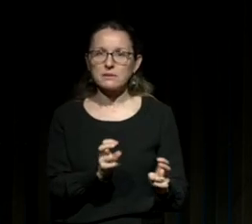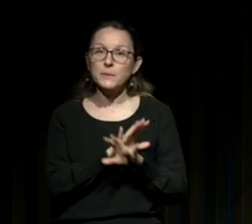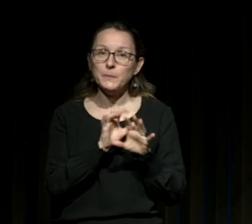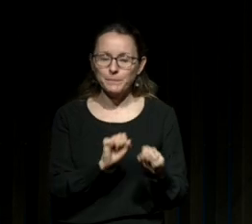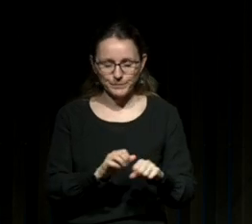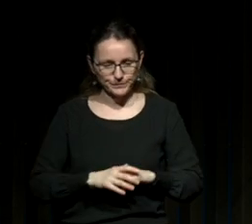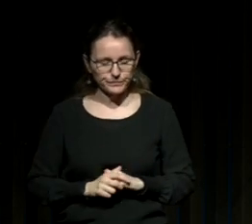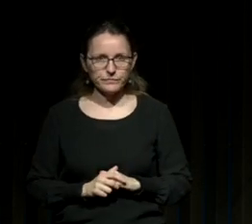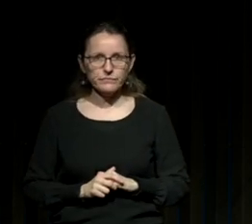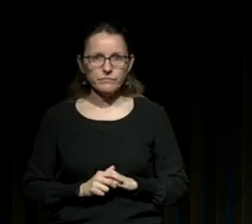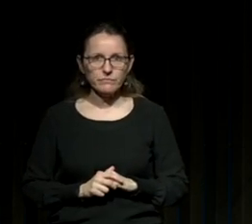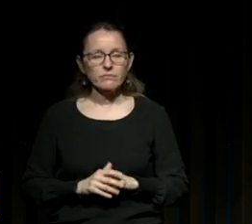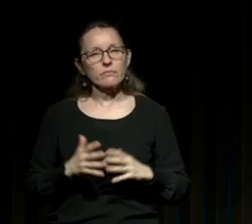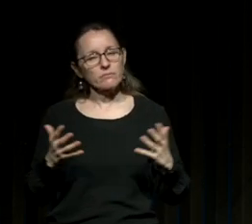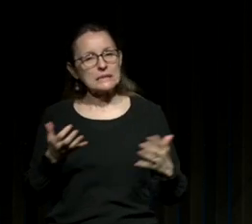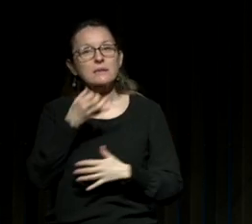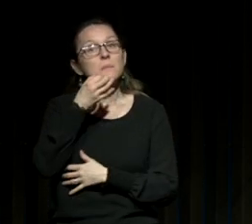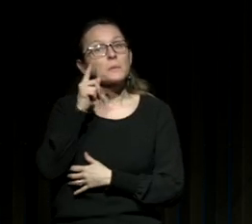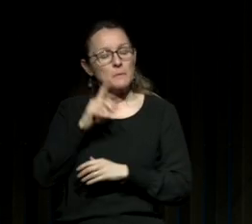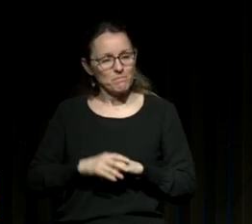me semble que le fait qu'aborder qu'il y ait des obésités génétique c'est une preuve supplémentaire